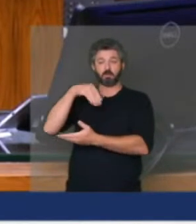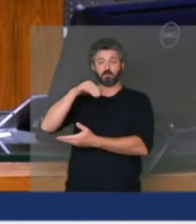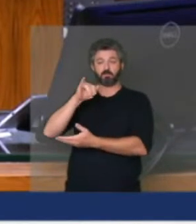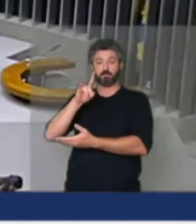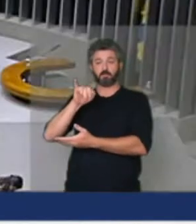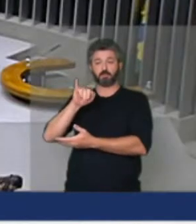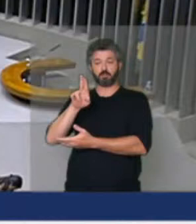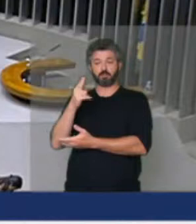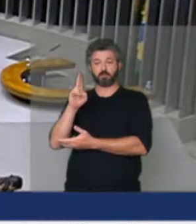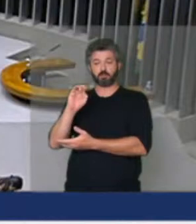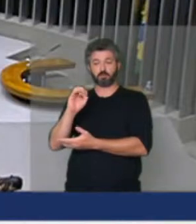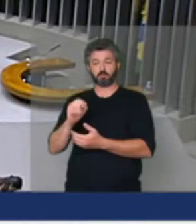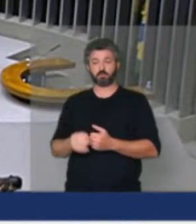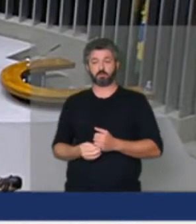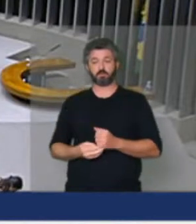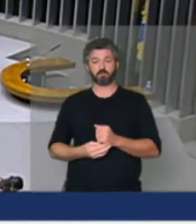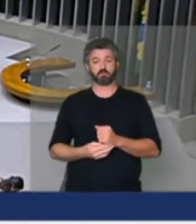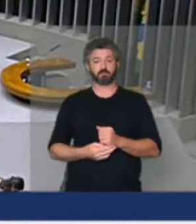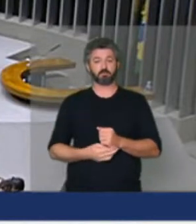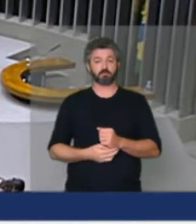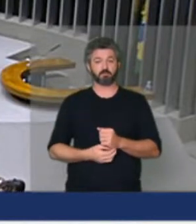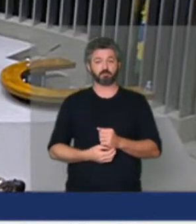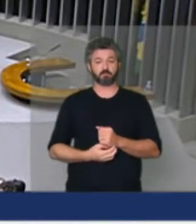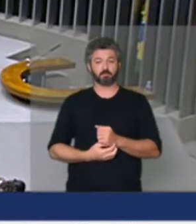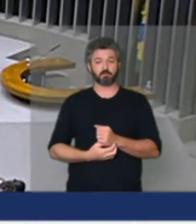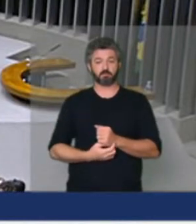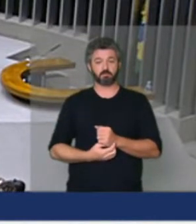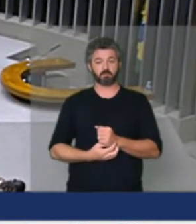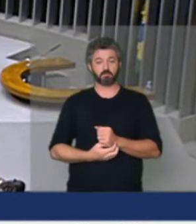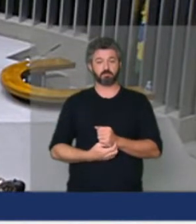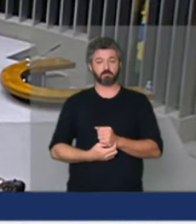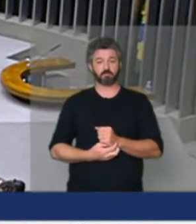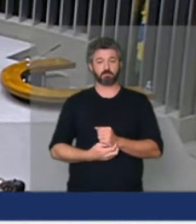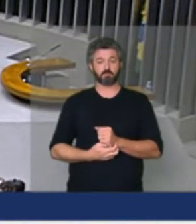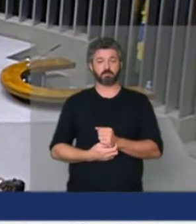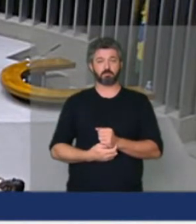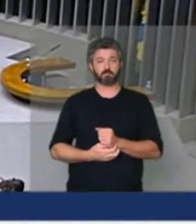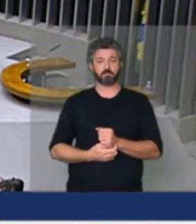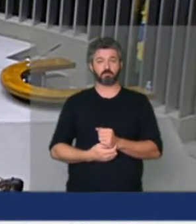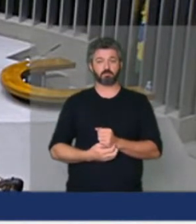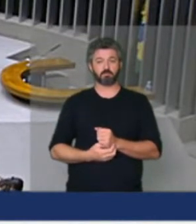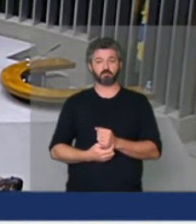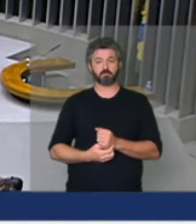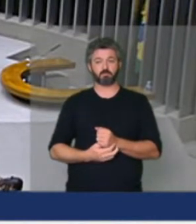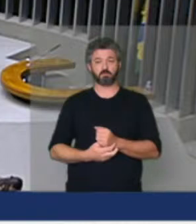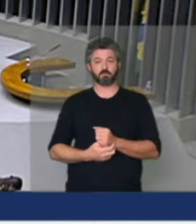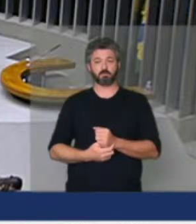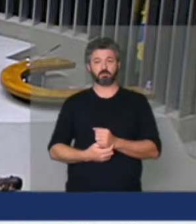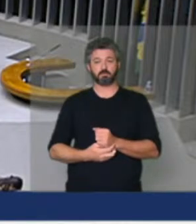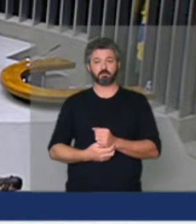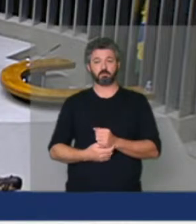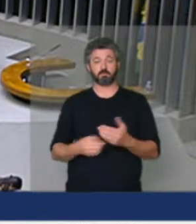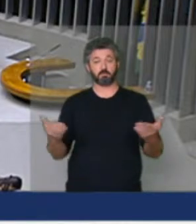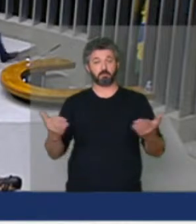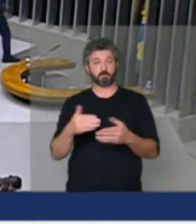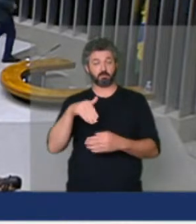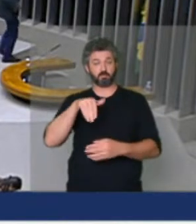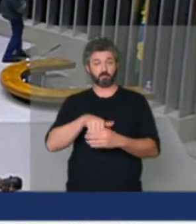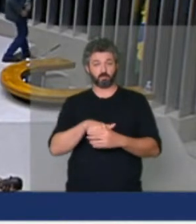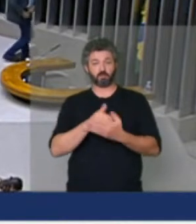V.EXA. TEM A PALAVRA. -- [REPÓRTER]: EM APRECIAÇÃO E INÍCIO DA VOTAÇÃO... DO REQUERIMENTO DE RETIRADA DE PAUTA DA CONVOCAÇÃO DO MINISTRO PAULO GUEDES... A PLENÁRIO DA CÂMARA DOS DEPUTADOS.